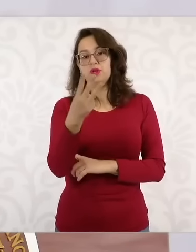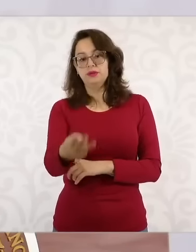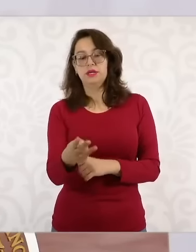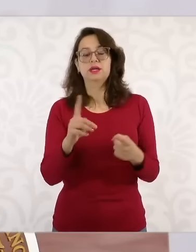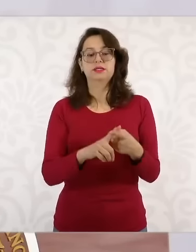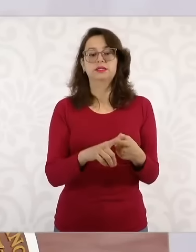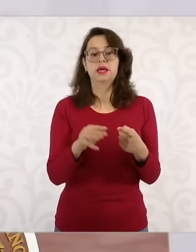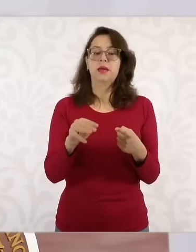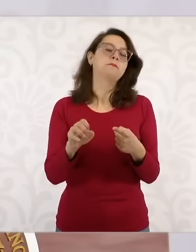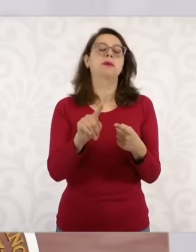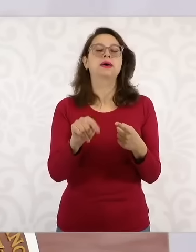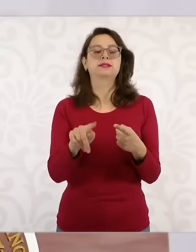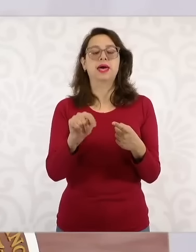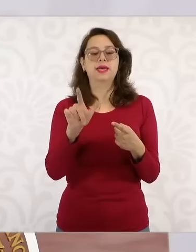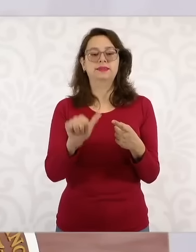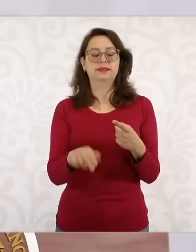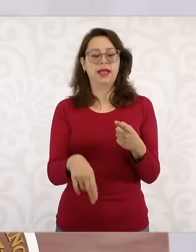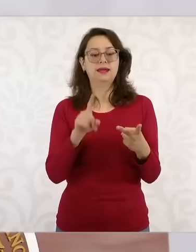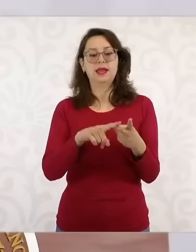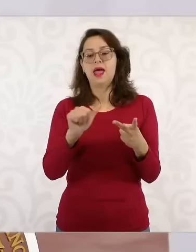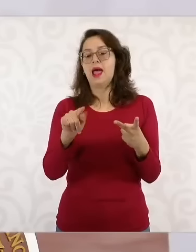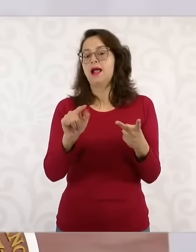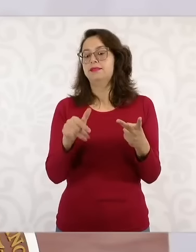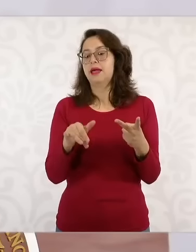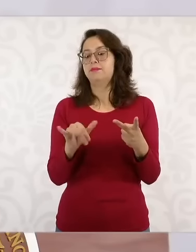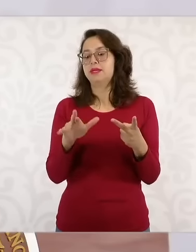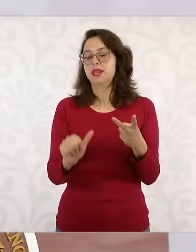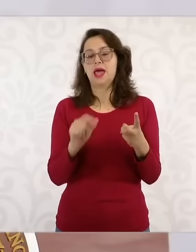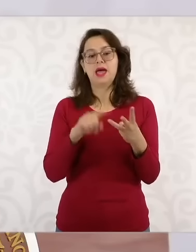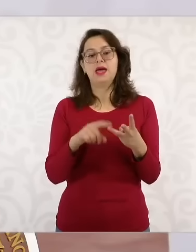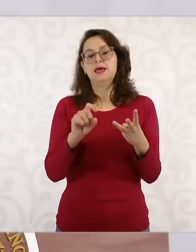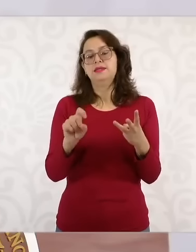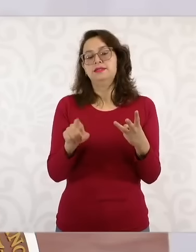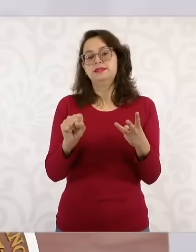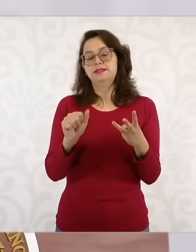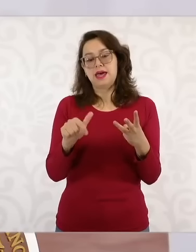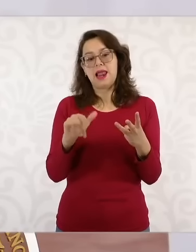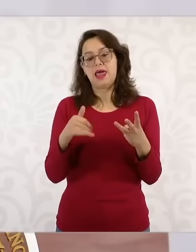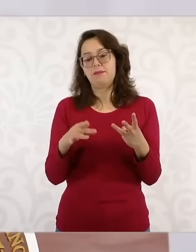Altadmira y Salamanca también ya están en término en en proceso de hacer las ingenierías básicas